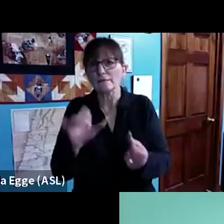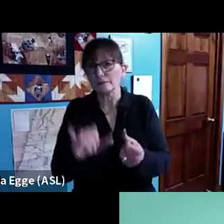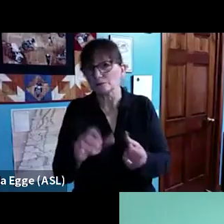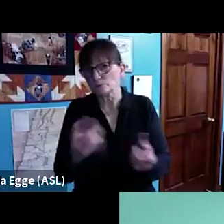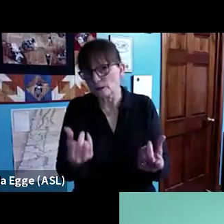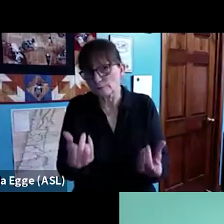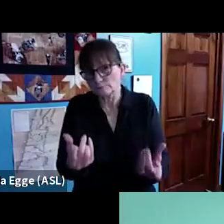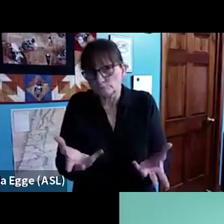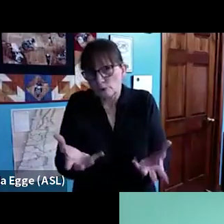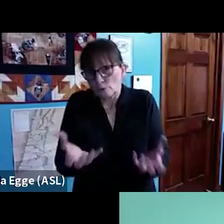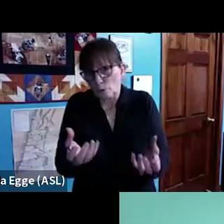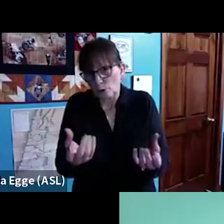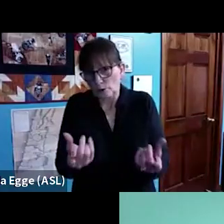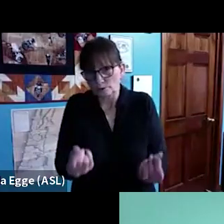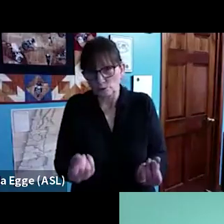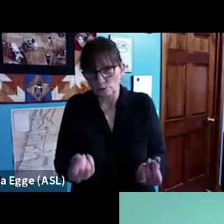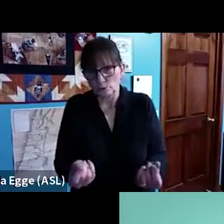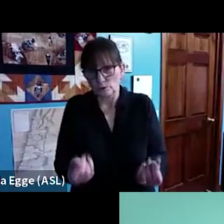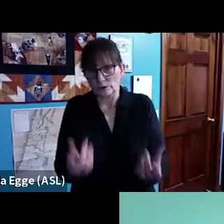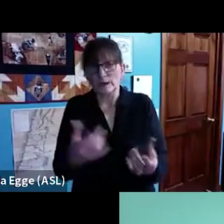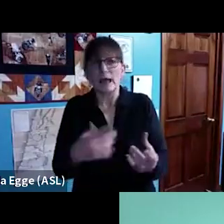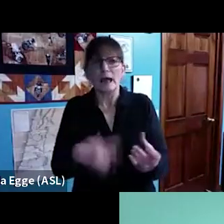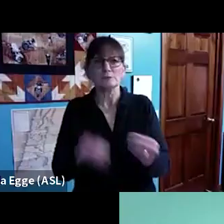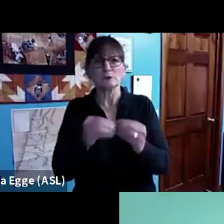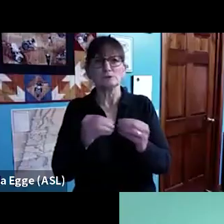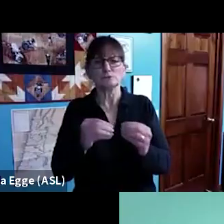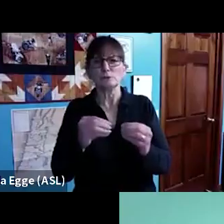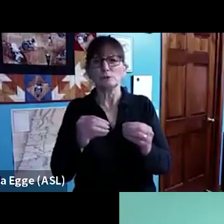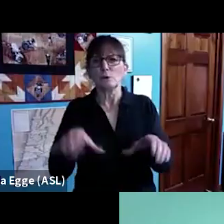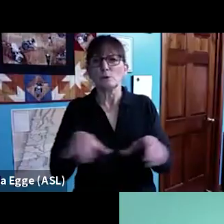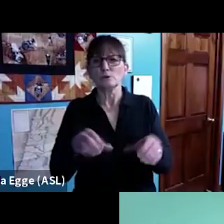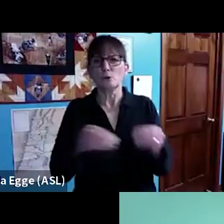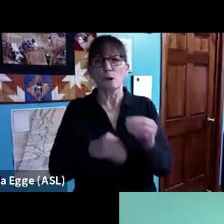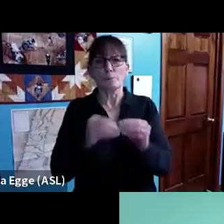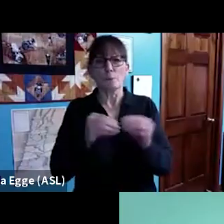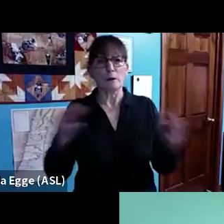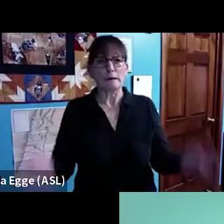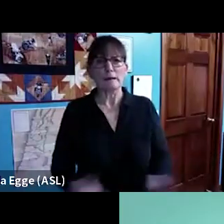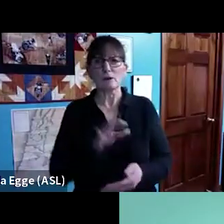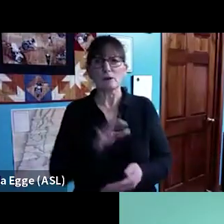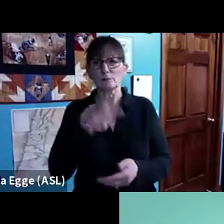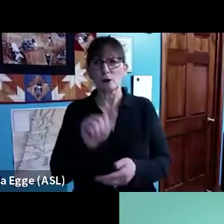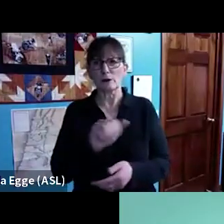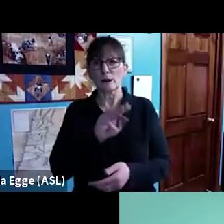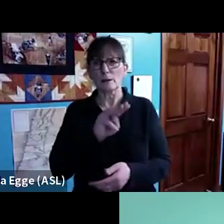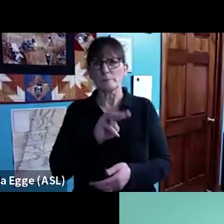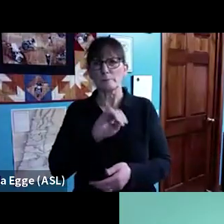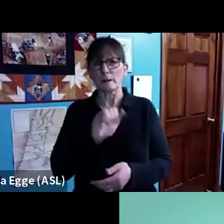para asegurarse de que se haya enviado y que estará en el archivo del cliente en DDS.